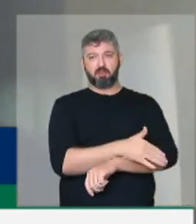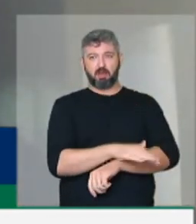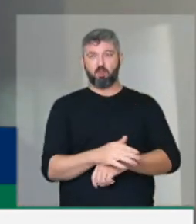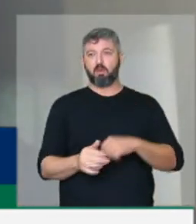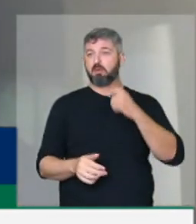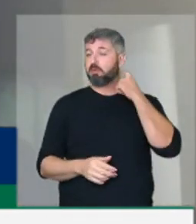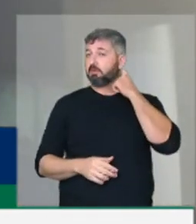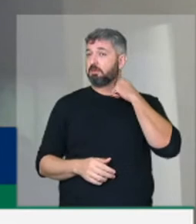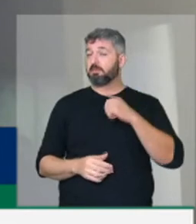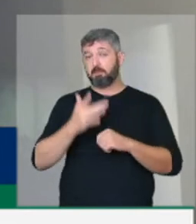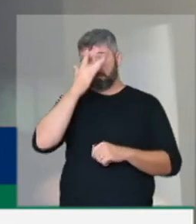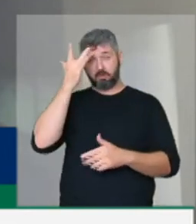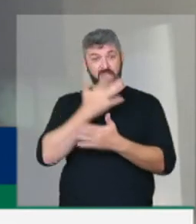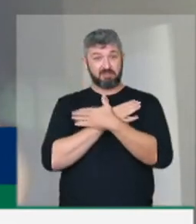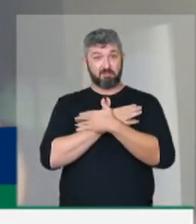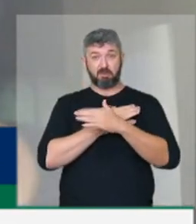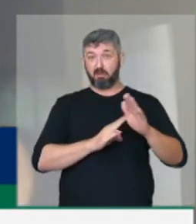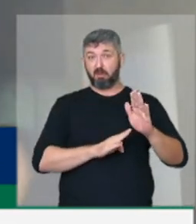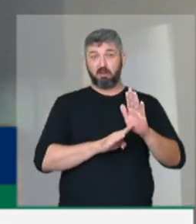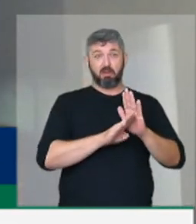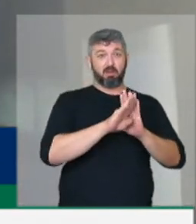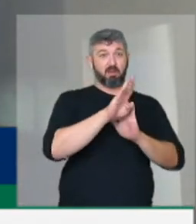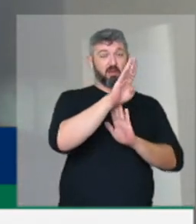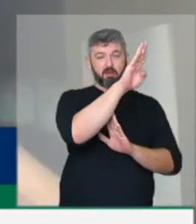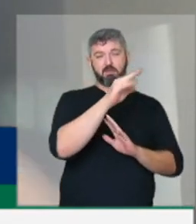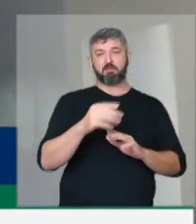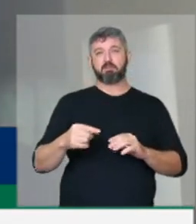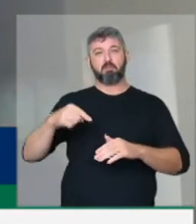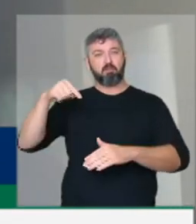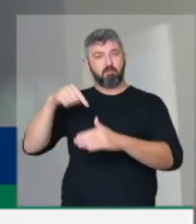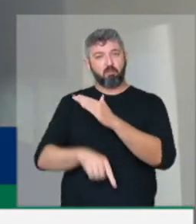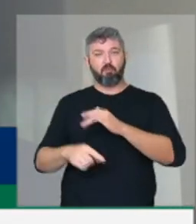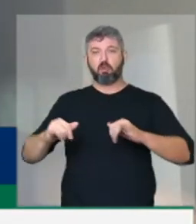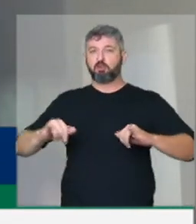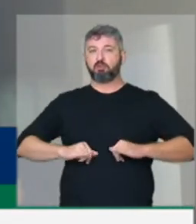GENTE DE... DESEMPREGADA. HÁ UM APROFUNDAMENTO DA DOR... DESSE BRASIL VIOLENTAMENTE